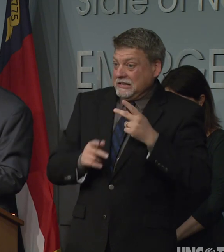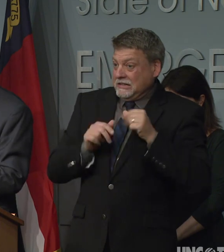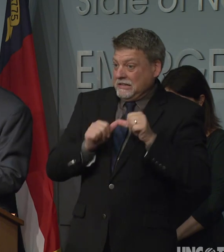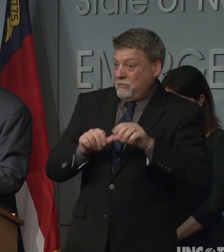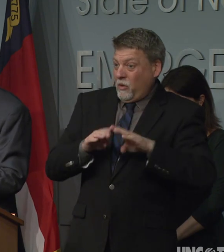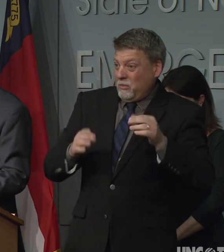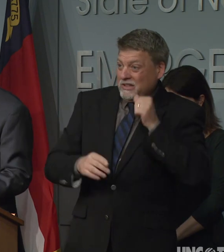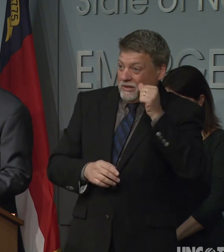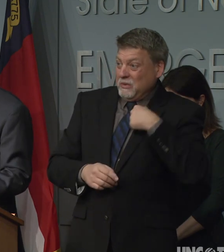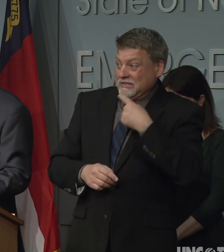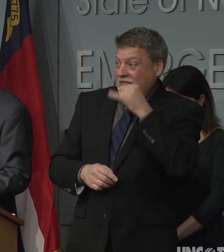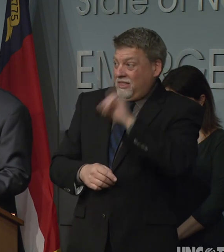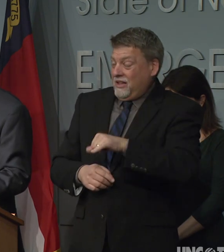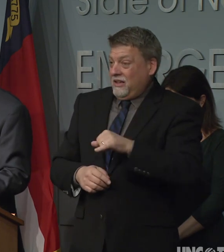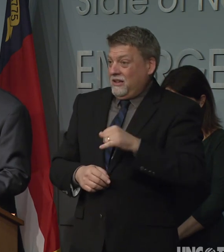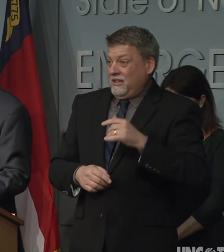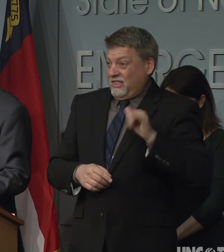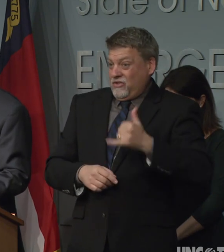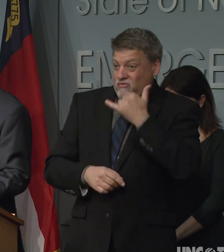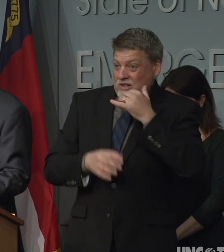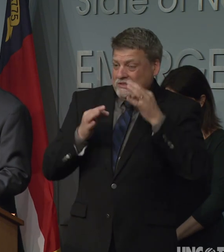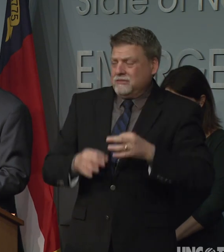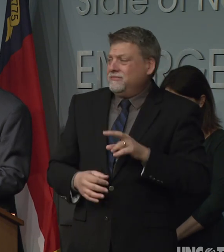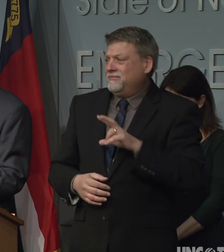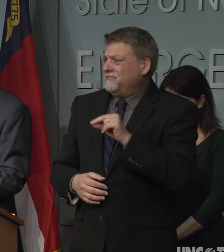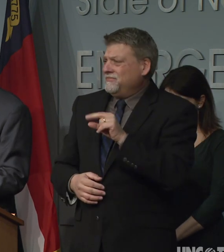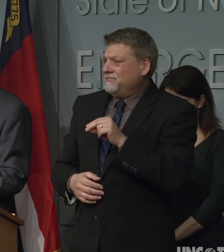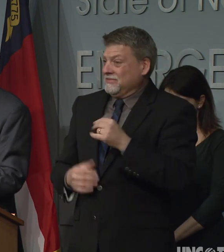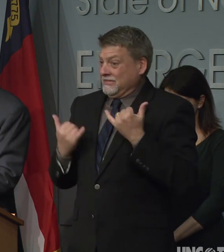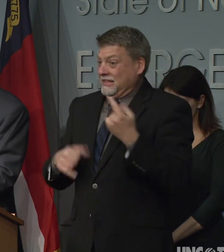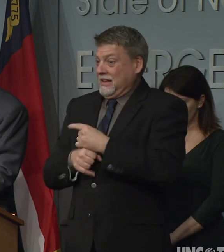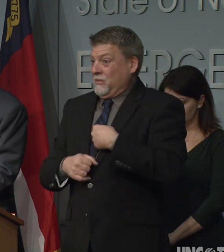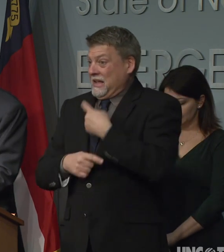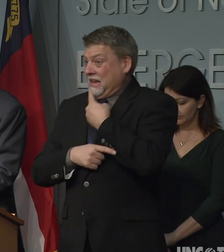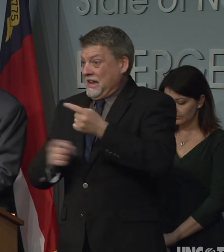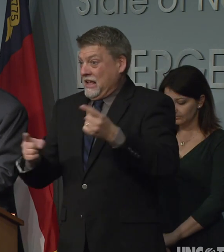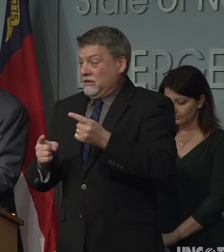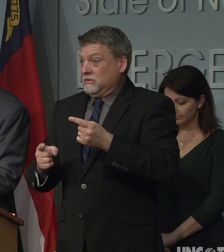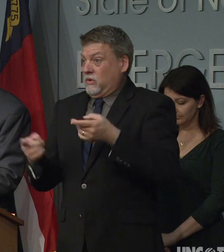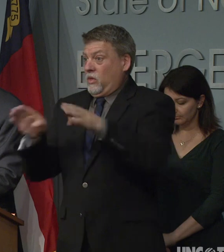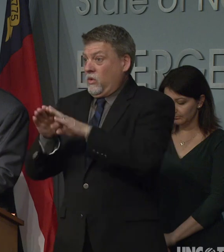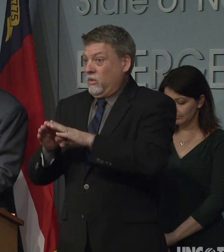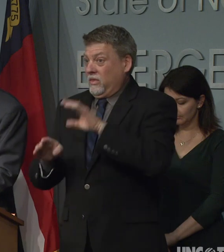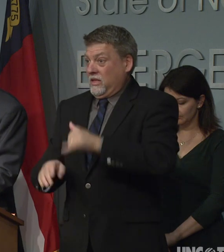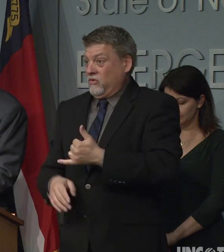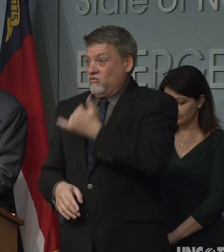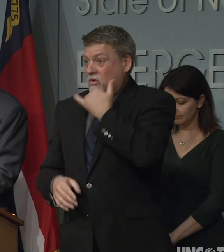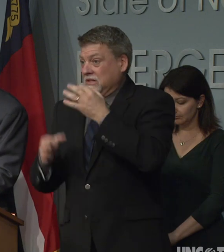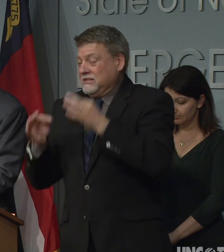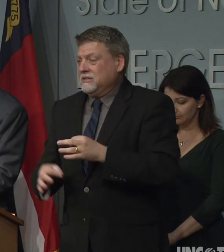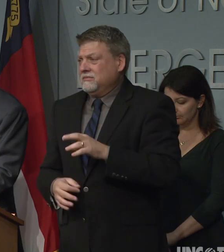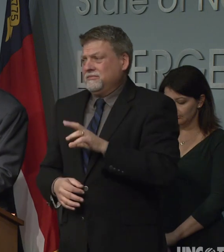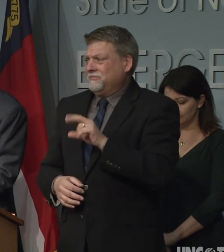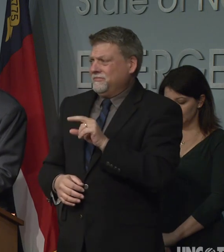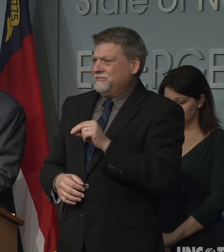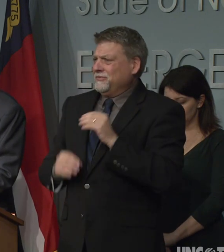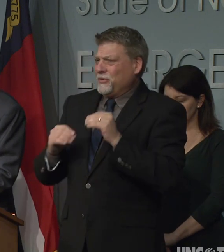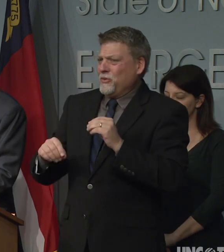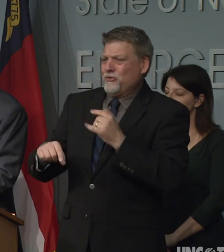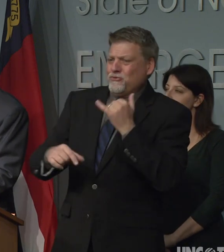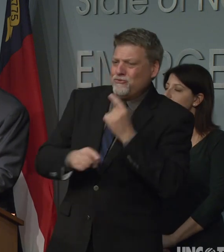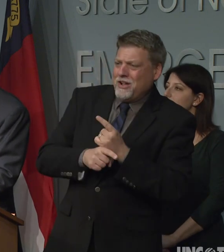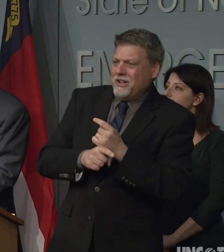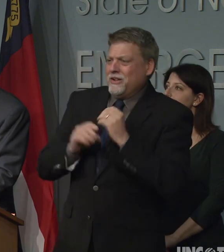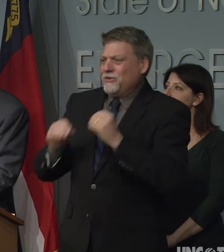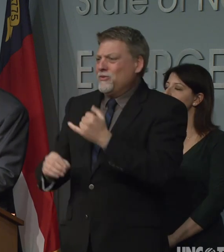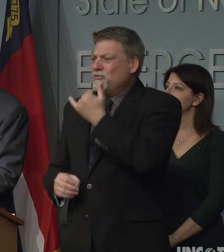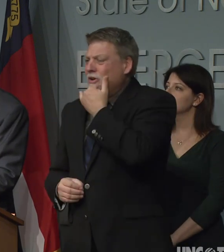hay una decisión buena o mala, porque hay tantas cosas que no sabemos y yo creo que nosotros está tenemos que estar del lado